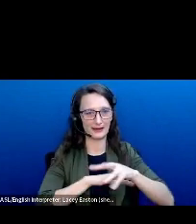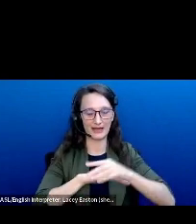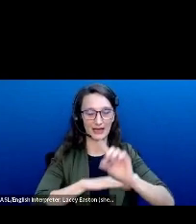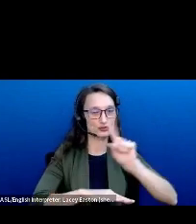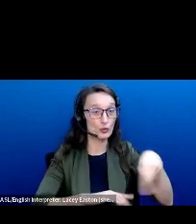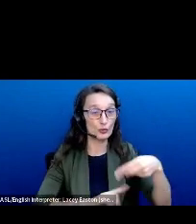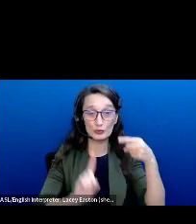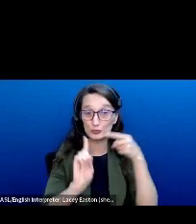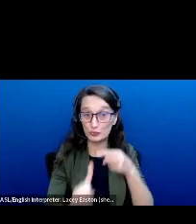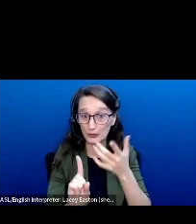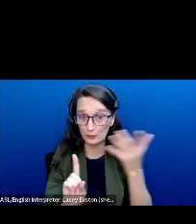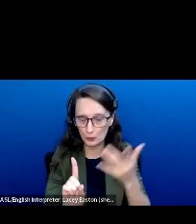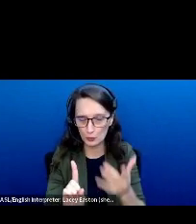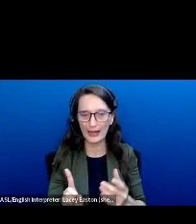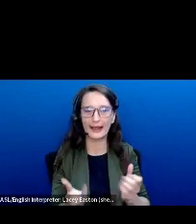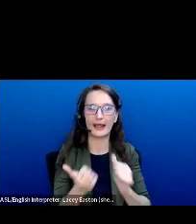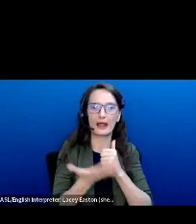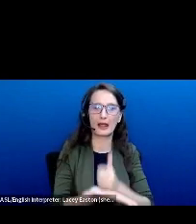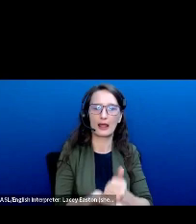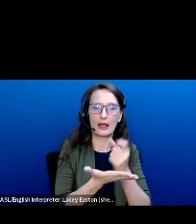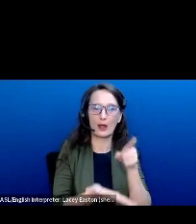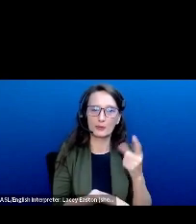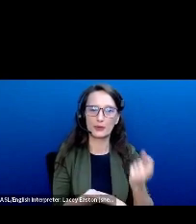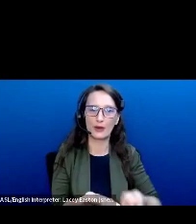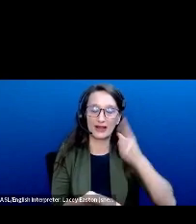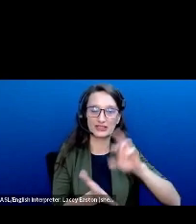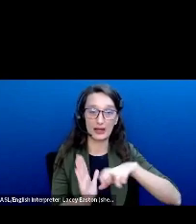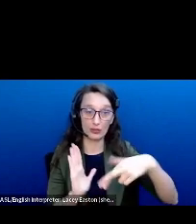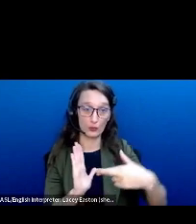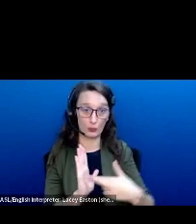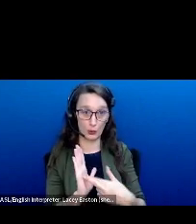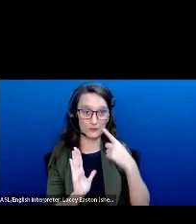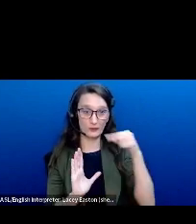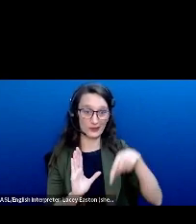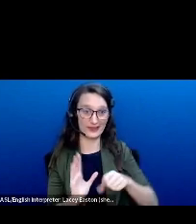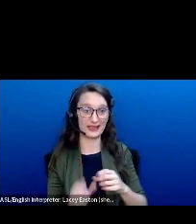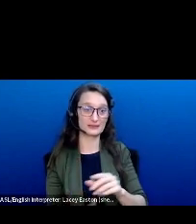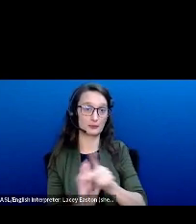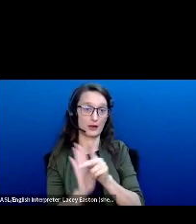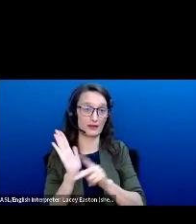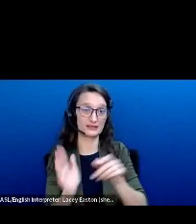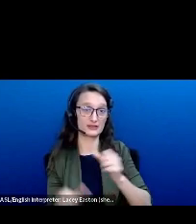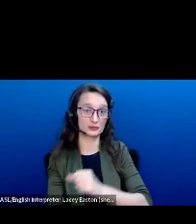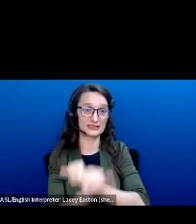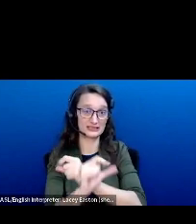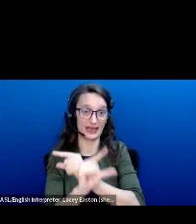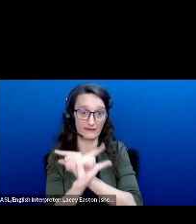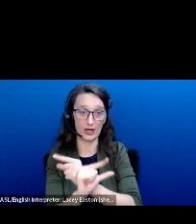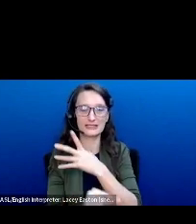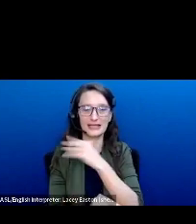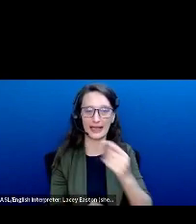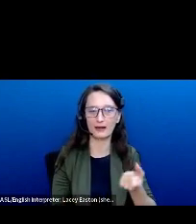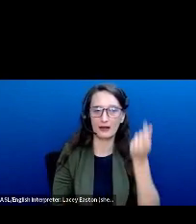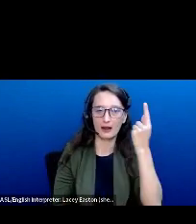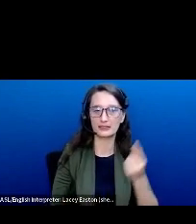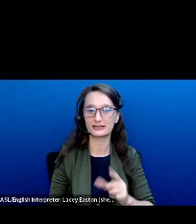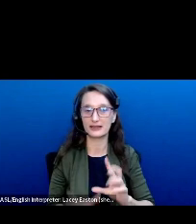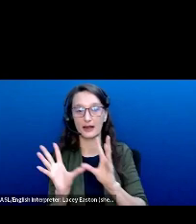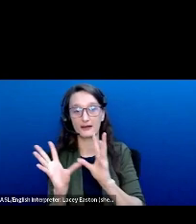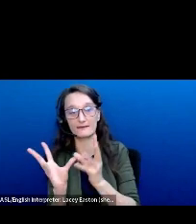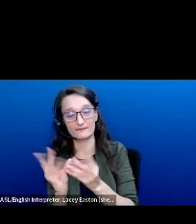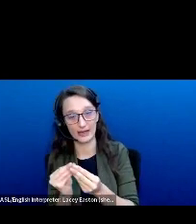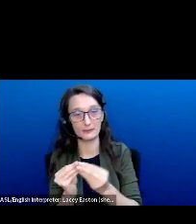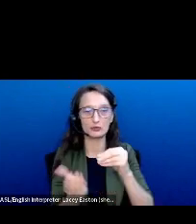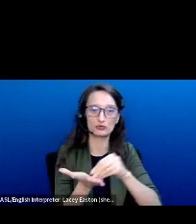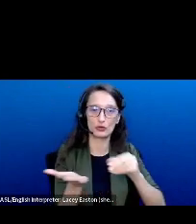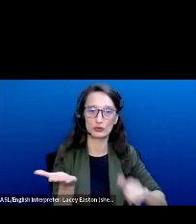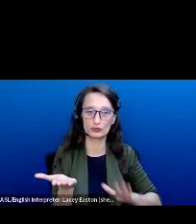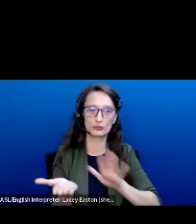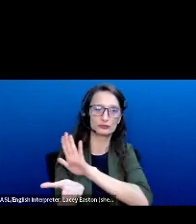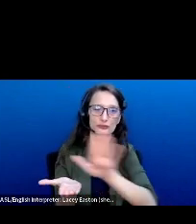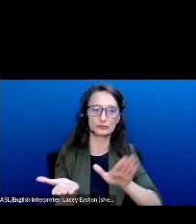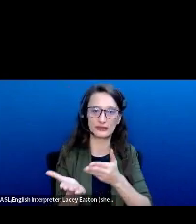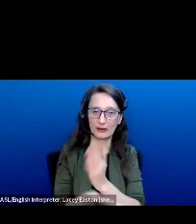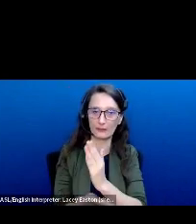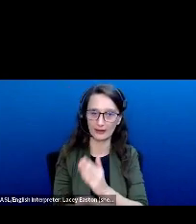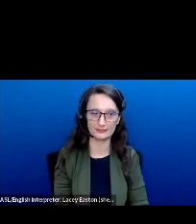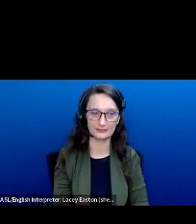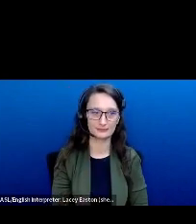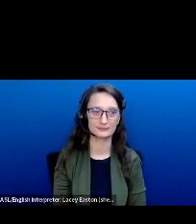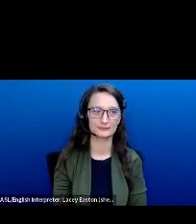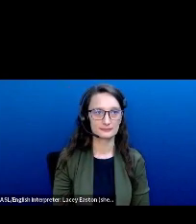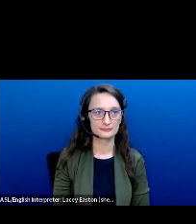las garantías procesales para apoyar los derechos de los estudiantes y las familias. Um, próxima diapositiva, por favor.